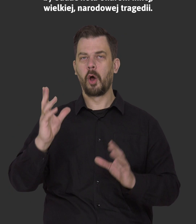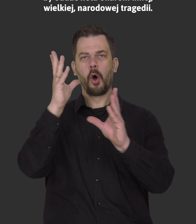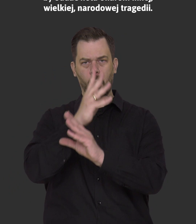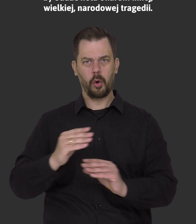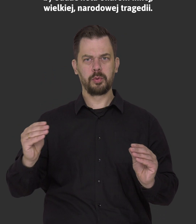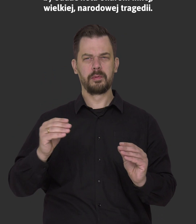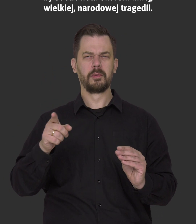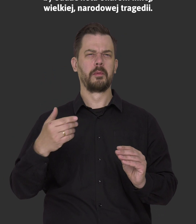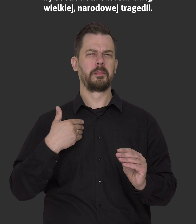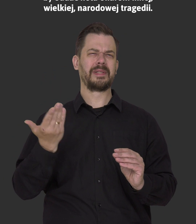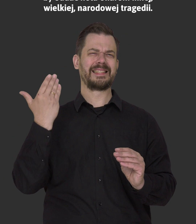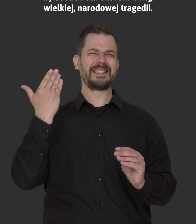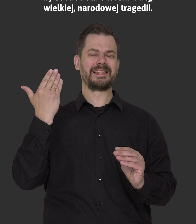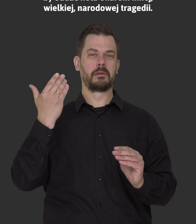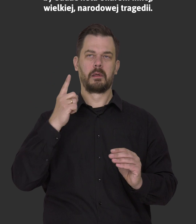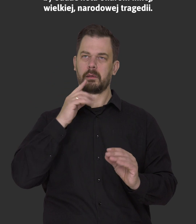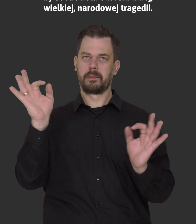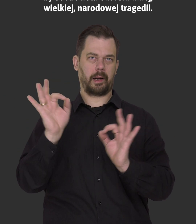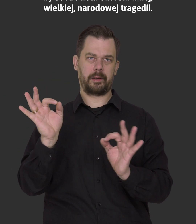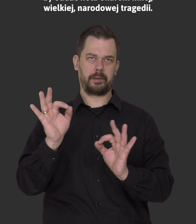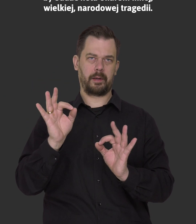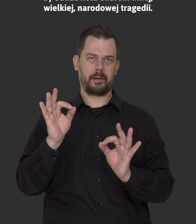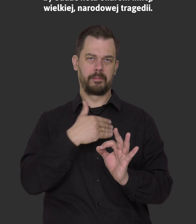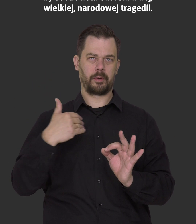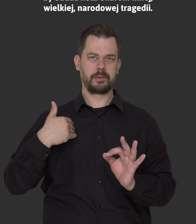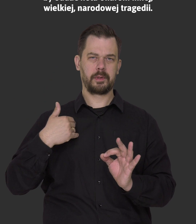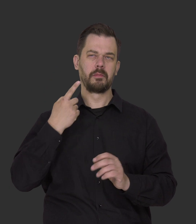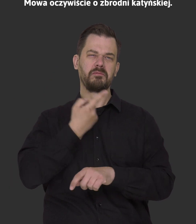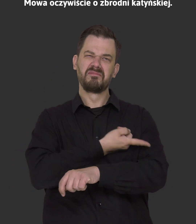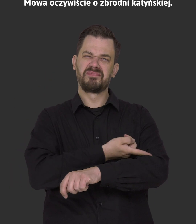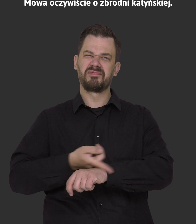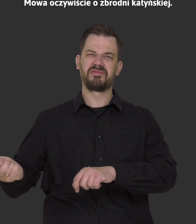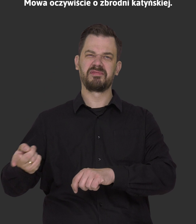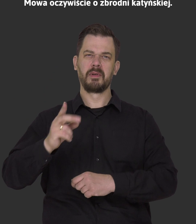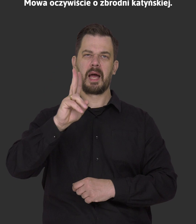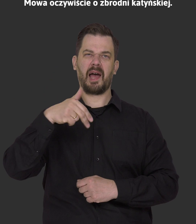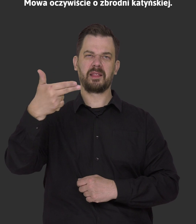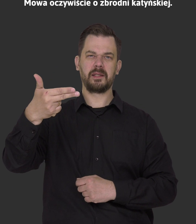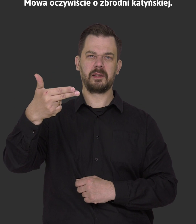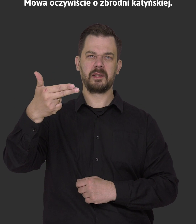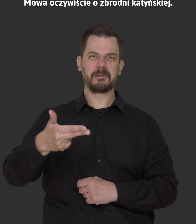by oddać hołd ofiarom innej, wielkiej, narodowej tragedii. Mowa oczywiście o zbrodni katyńskiej.